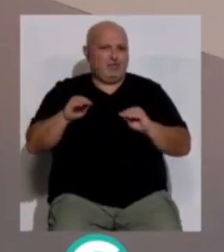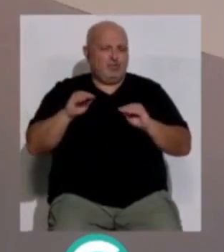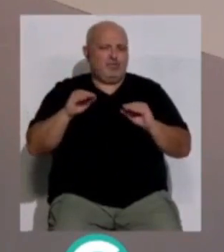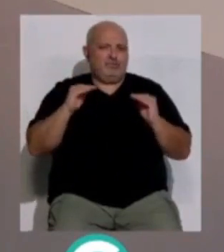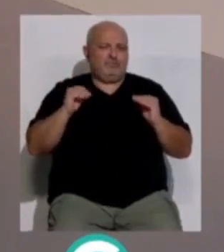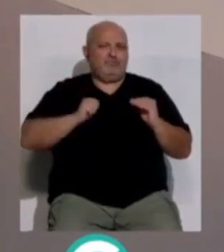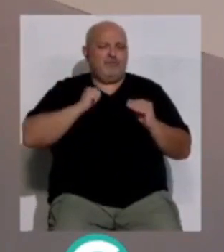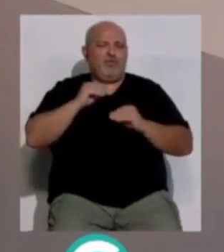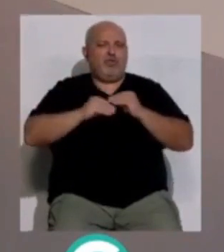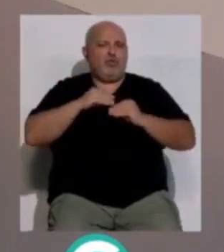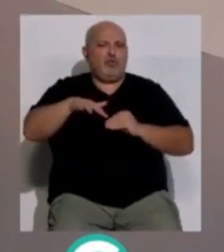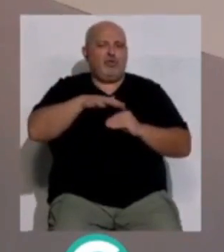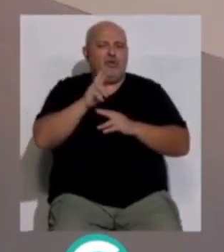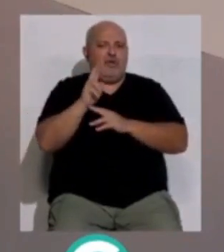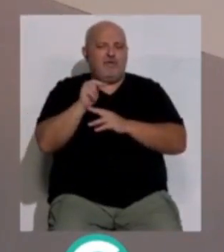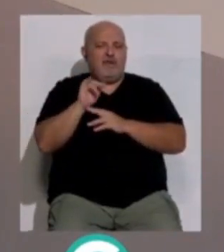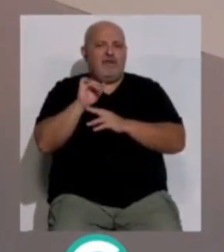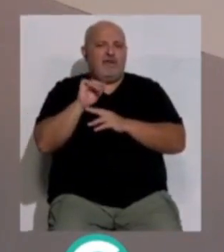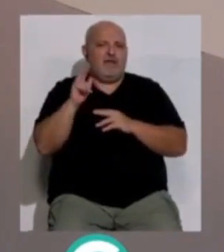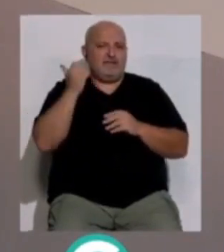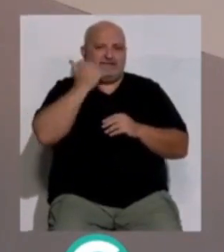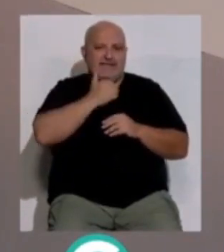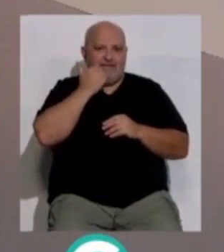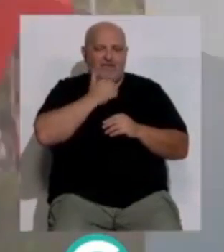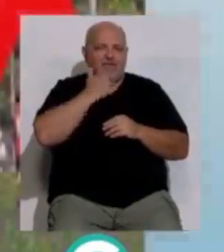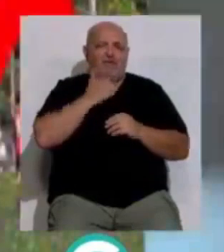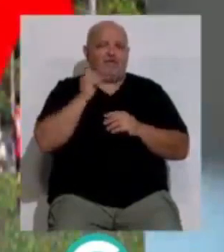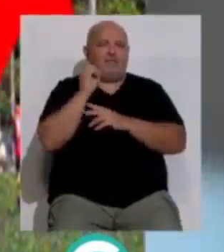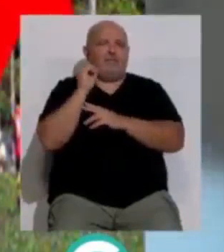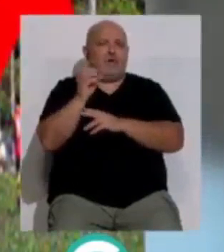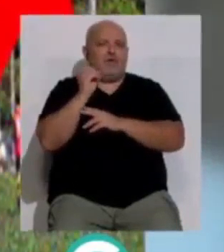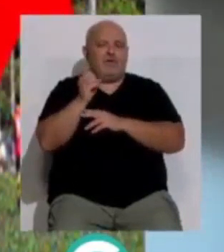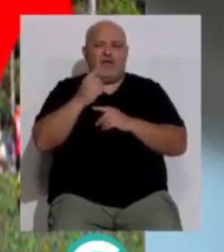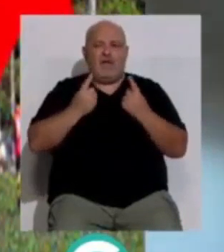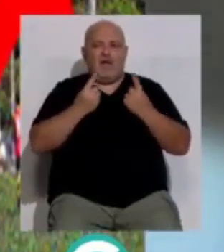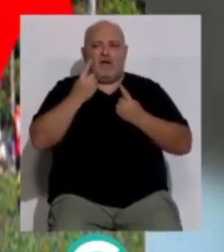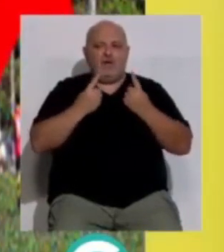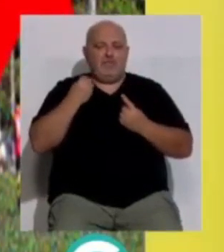edición que se va a desarrollar el viernes y el sábado con la ponencia de algunos de nuestros